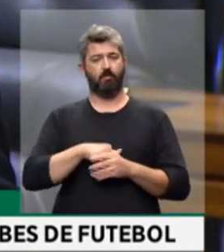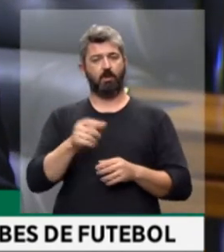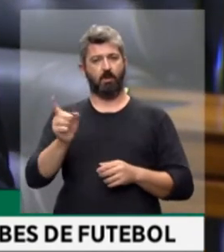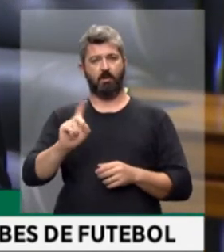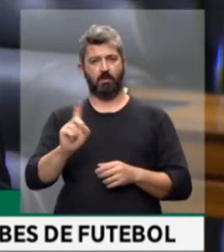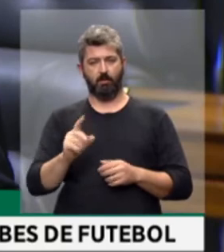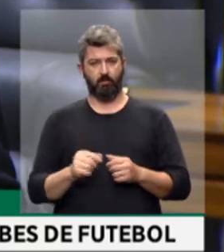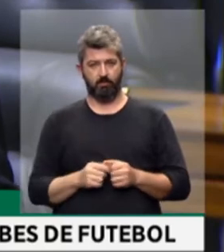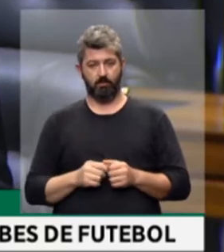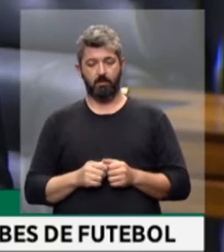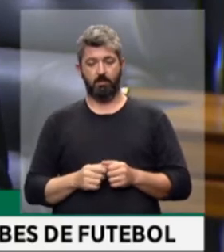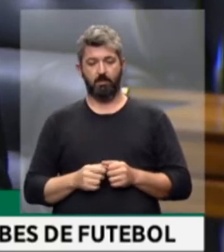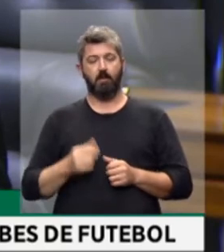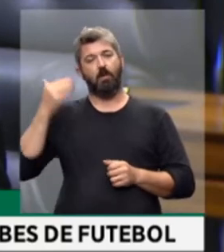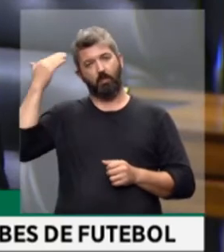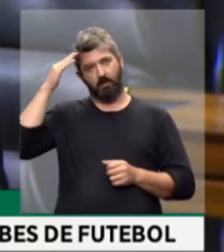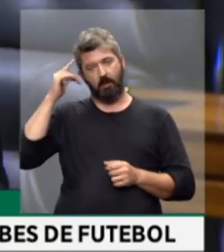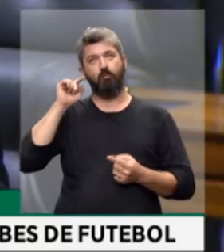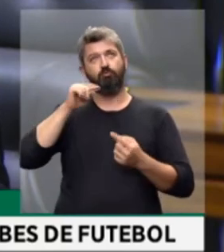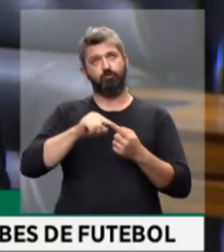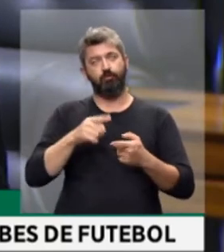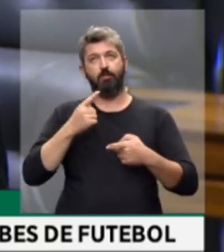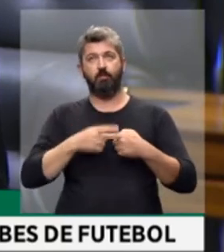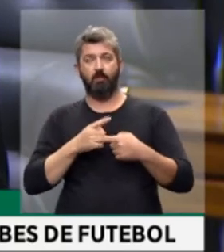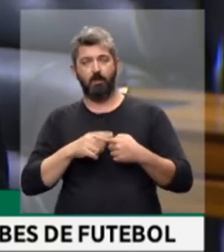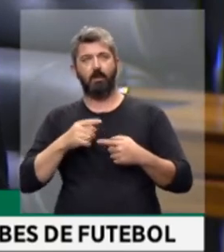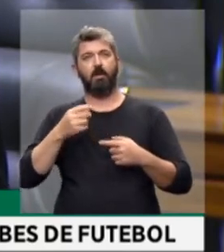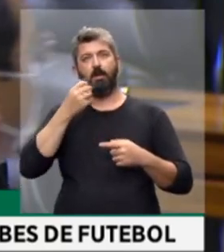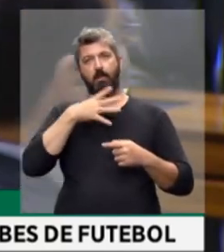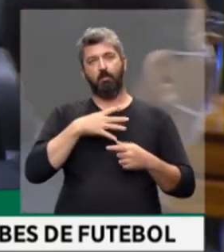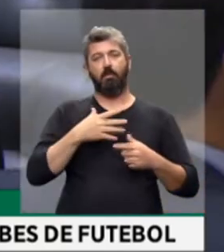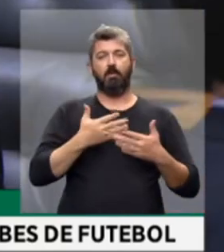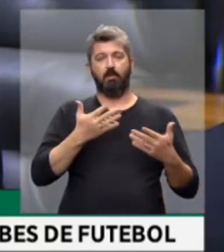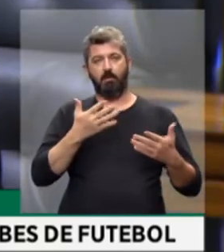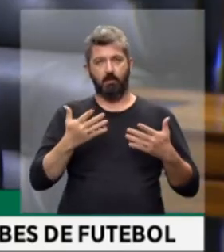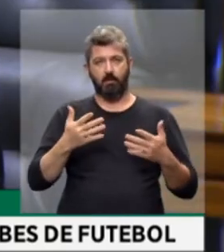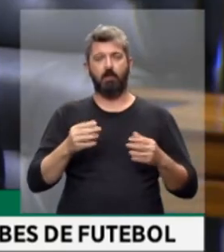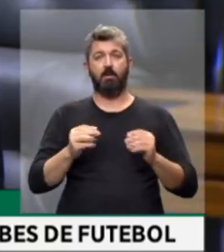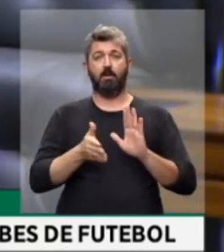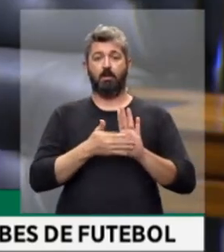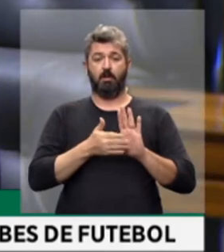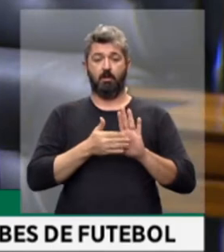PRESIDENTE. -- [PRESIDENTE]: COMO VOTA O NOVO? -- [DEPUTADO]: PRESIDENTE, O NOVO ORIENTA NÃ